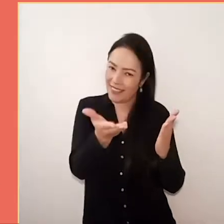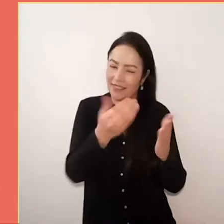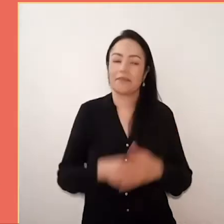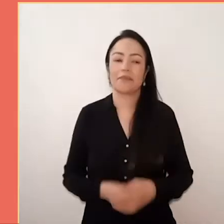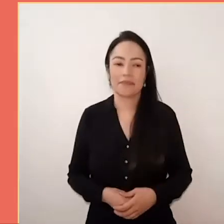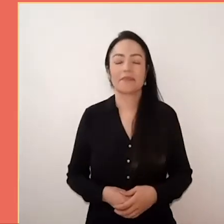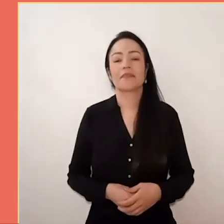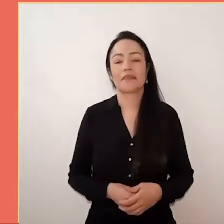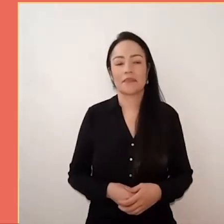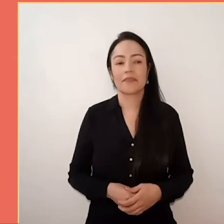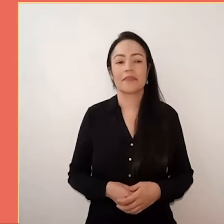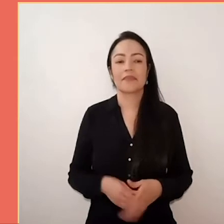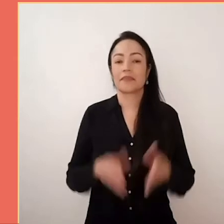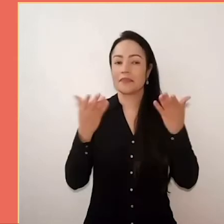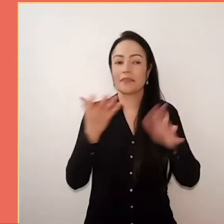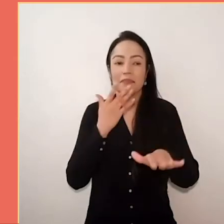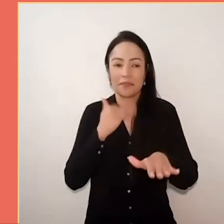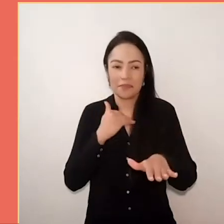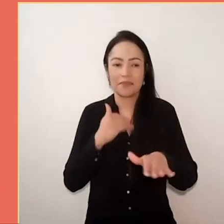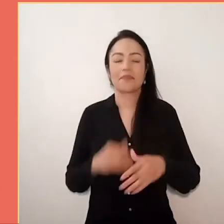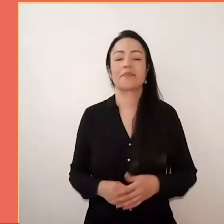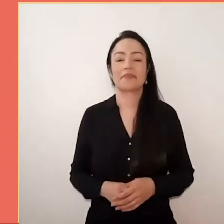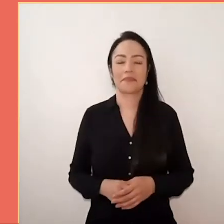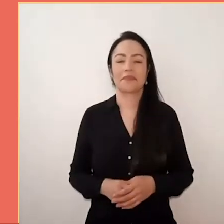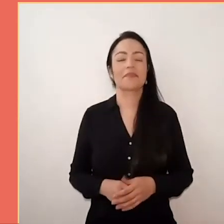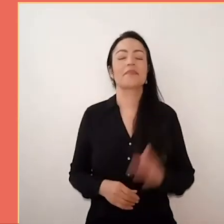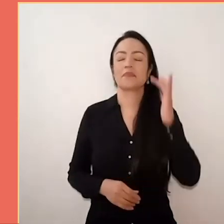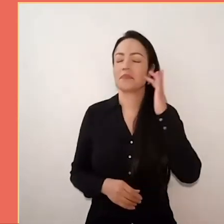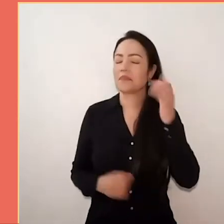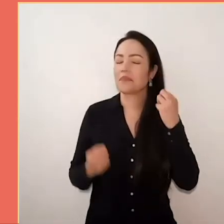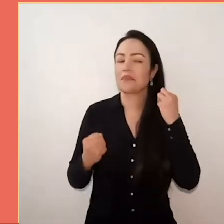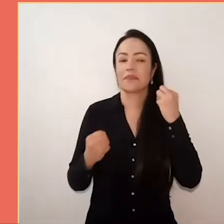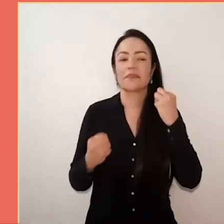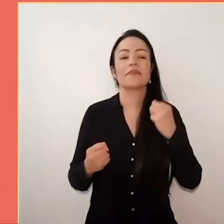na tua infância. Eu acho isso de uma potência em termos de caracterização